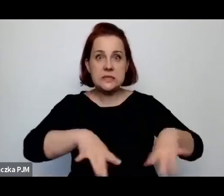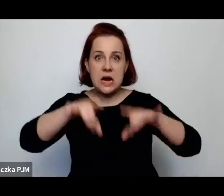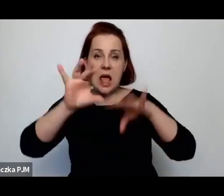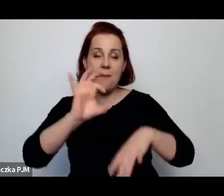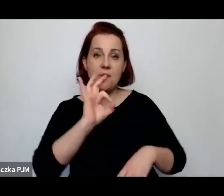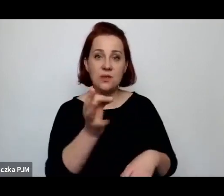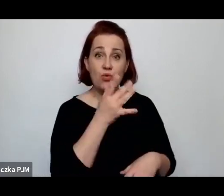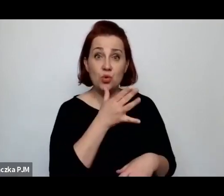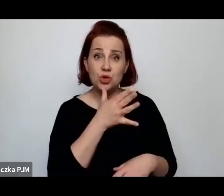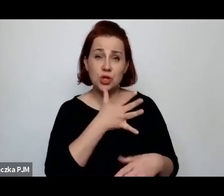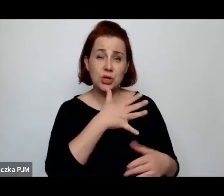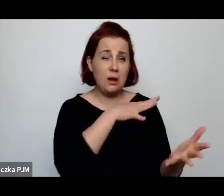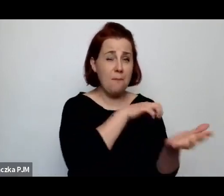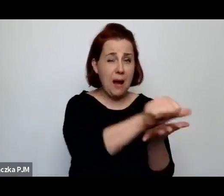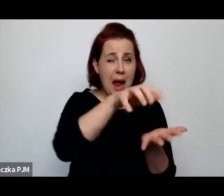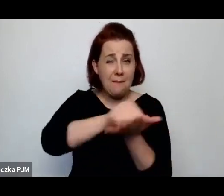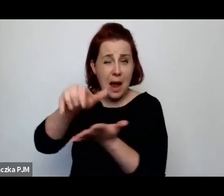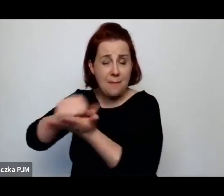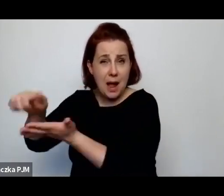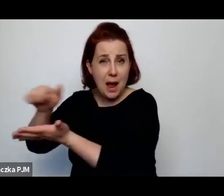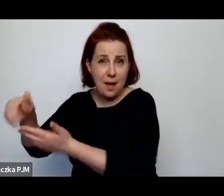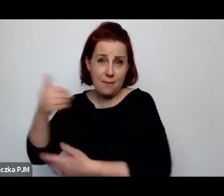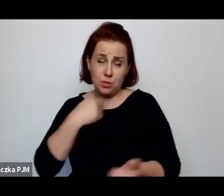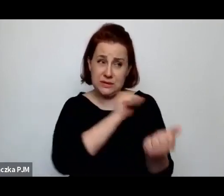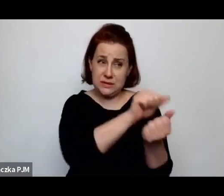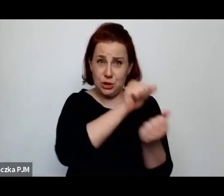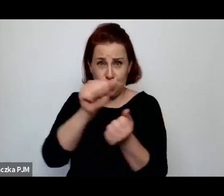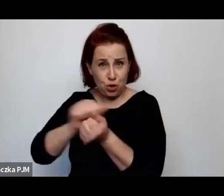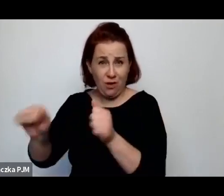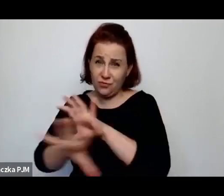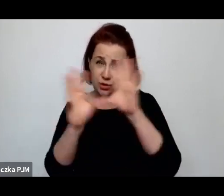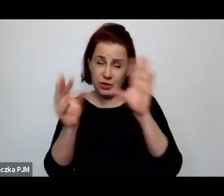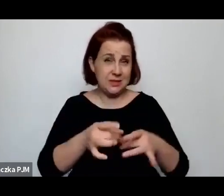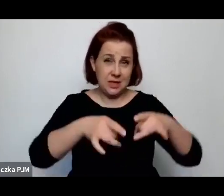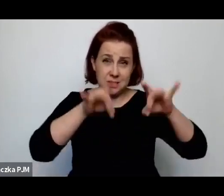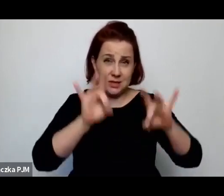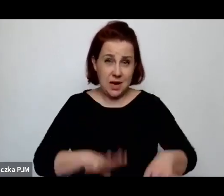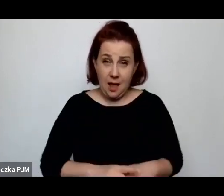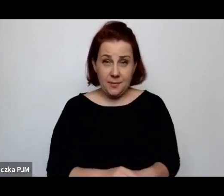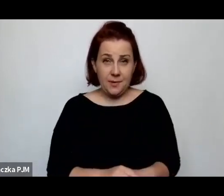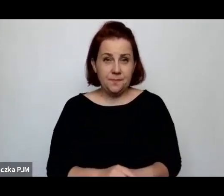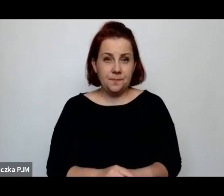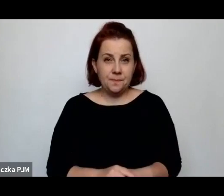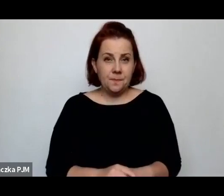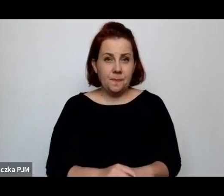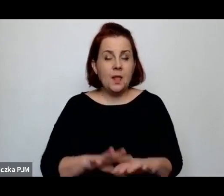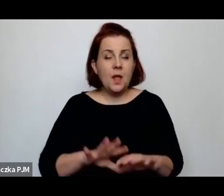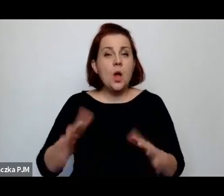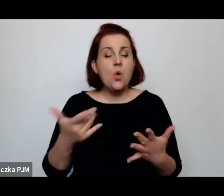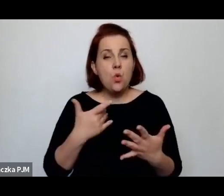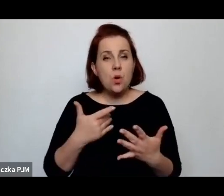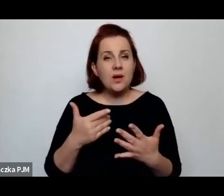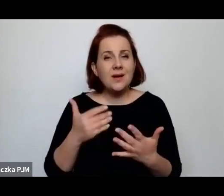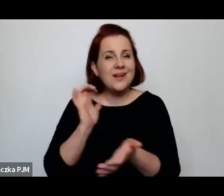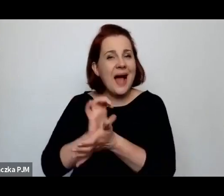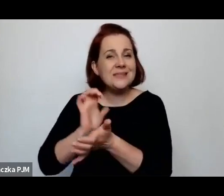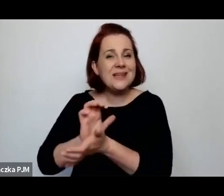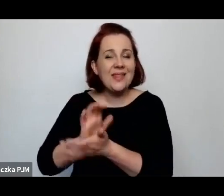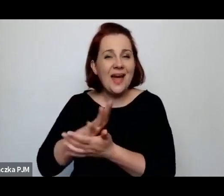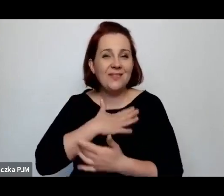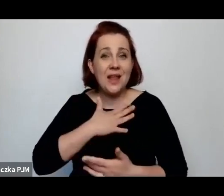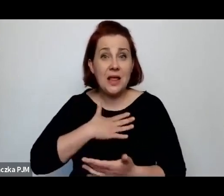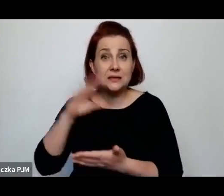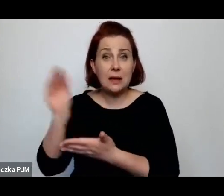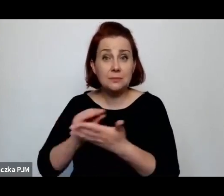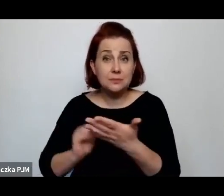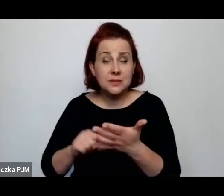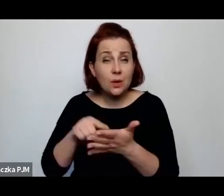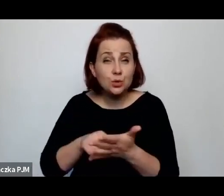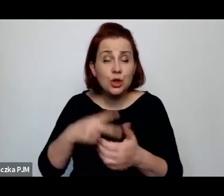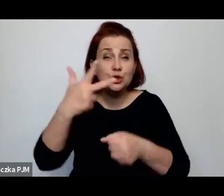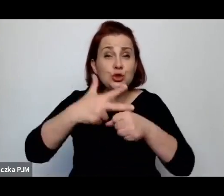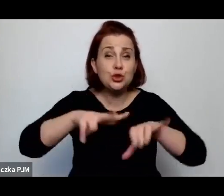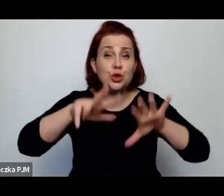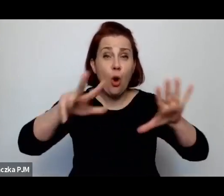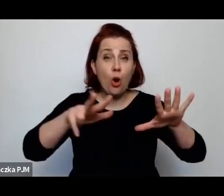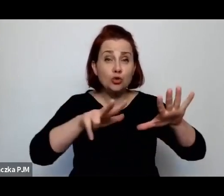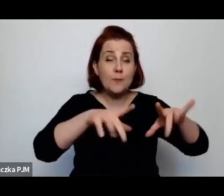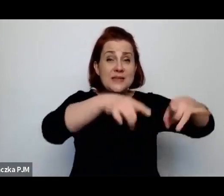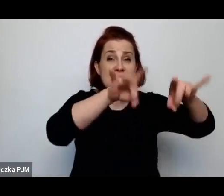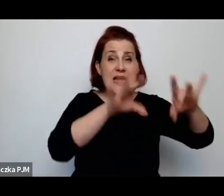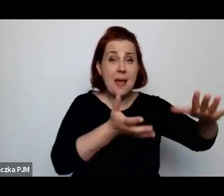To nawet prawicowe słowo Wileńskie pisało, że 38 piekarń żydowskich zostało zupełnie zdewastowanych